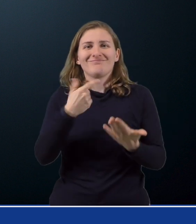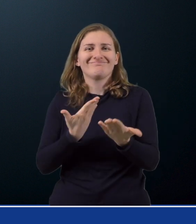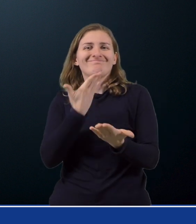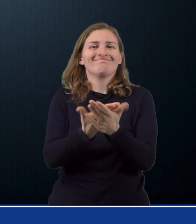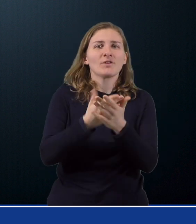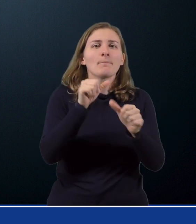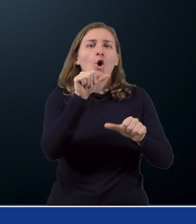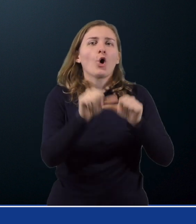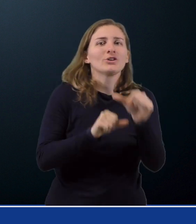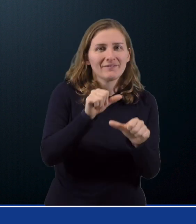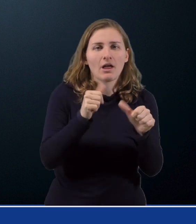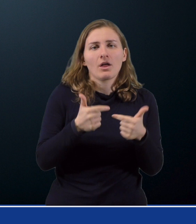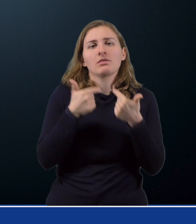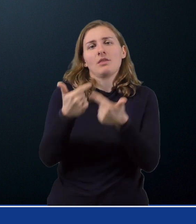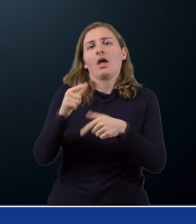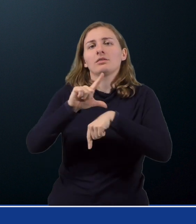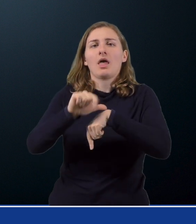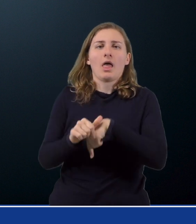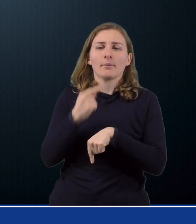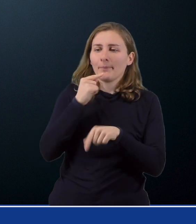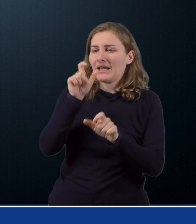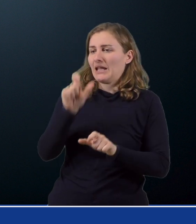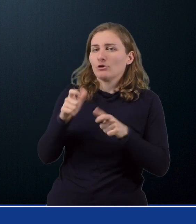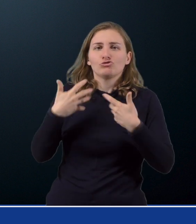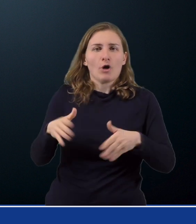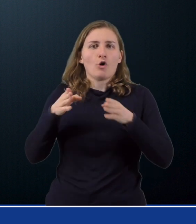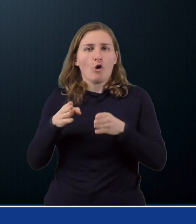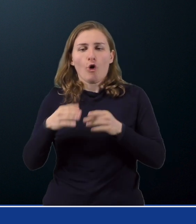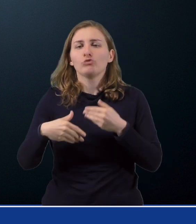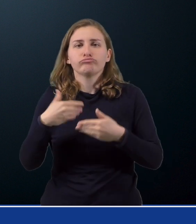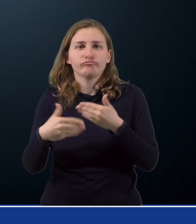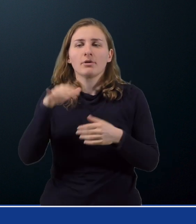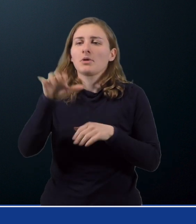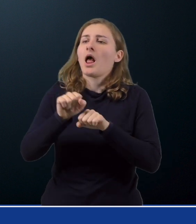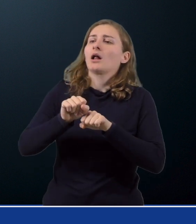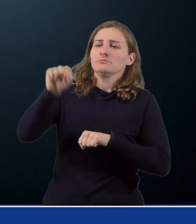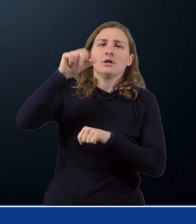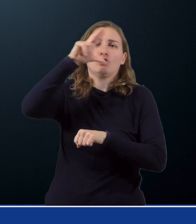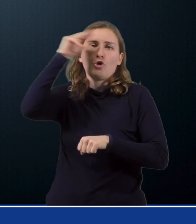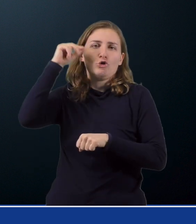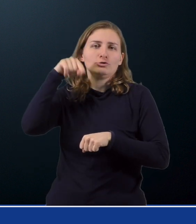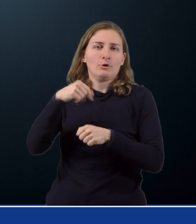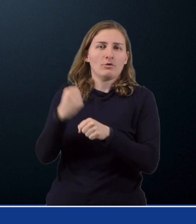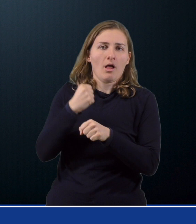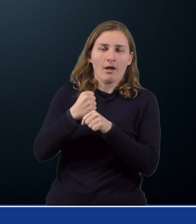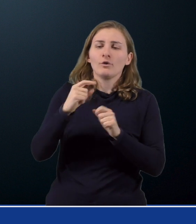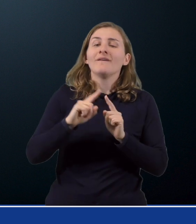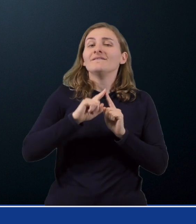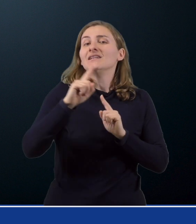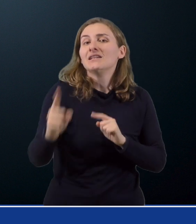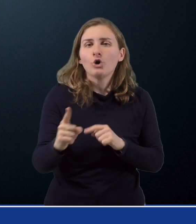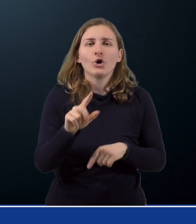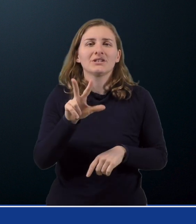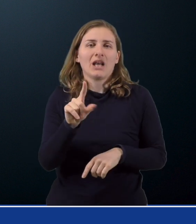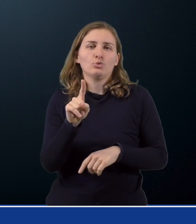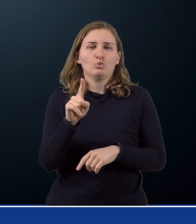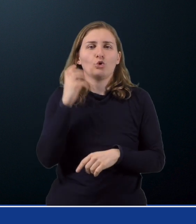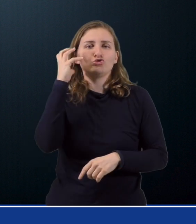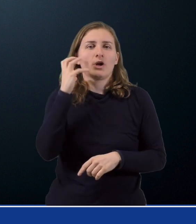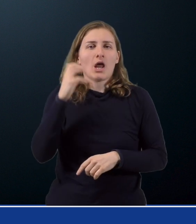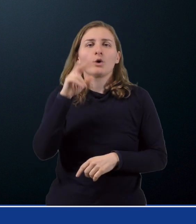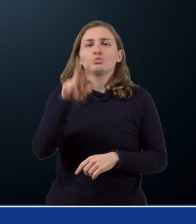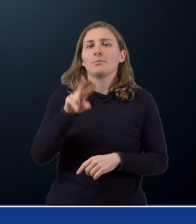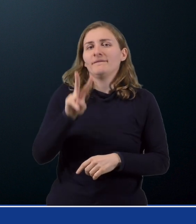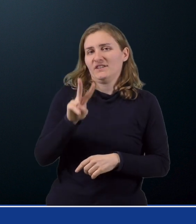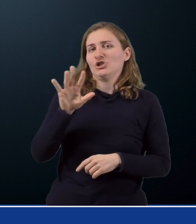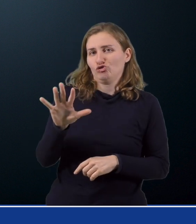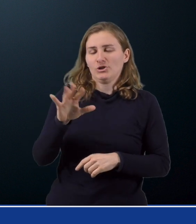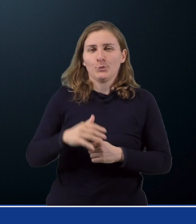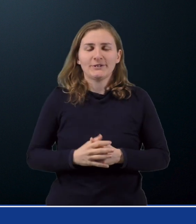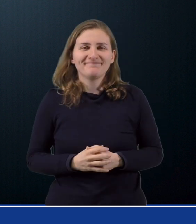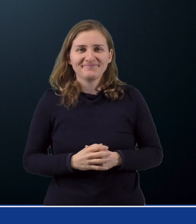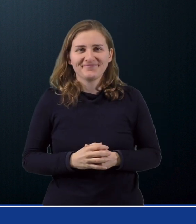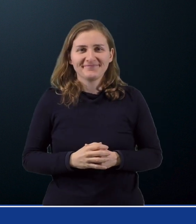Con questa modifica potranno invece essere considerati interpreti tutti coloro che conseguiranno il relativo attestato entro il 31 gennaio 2025